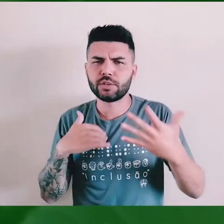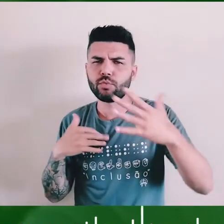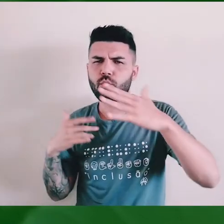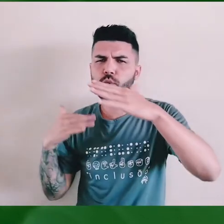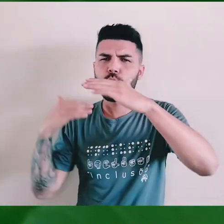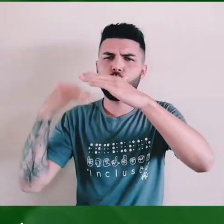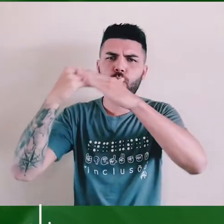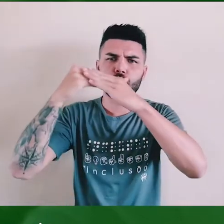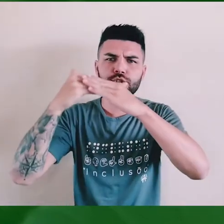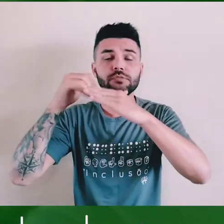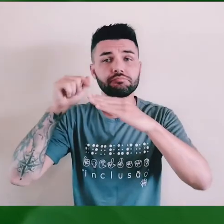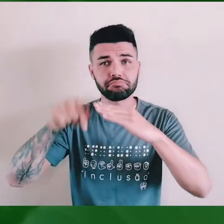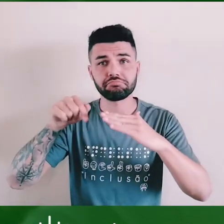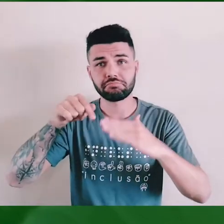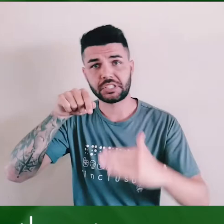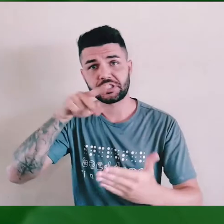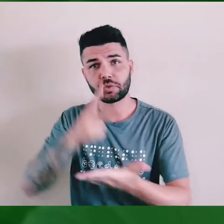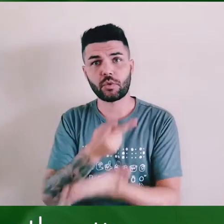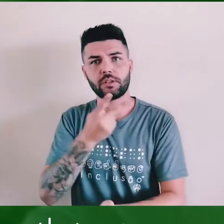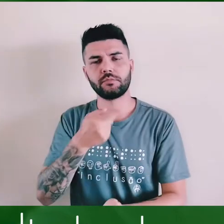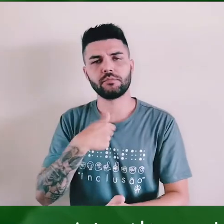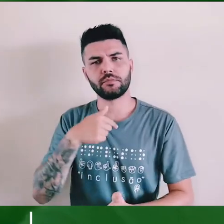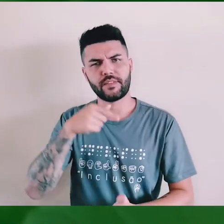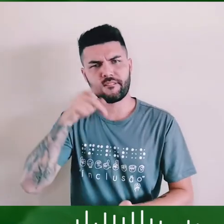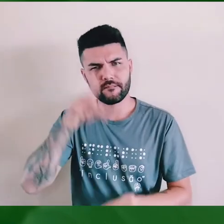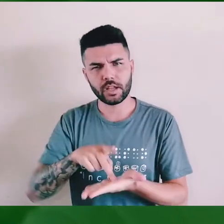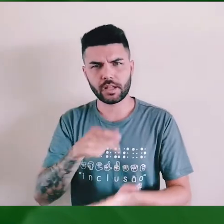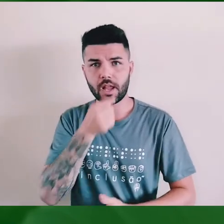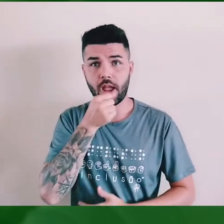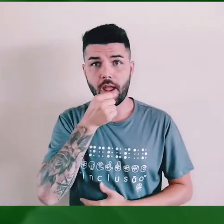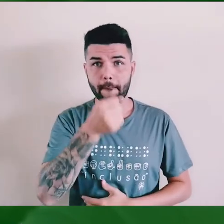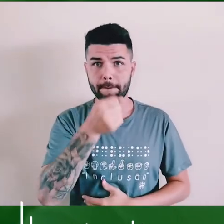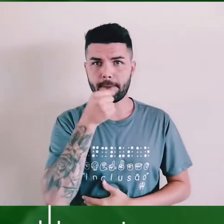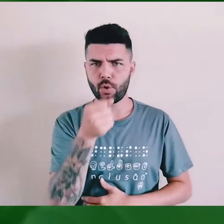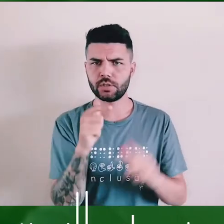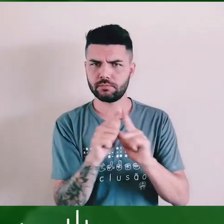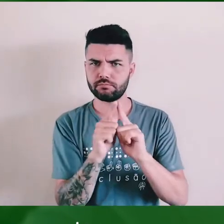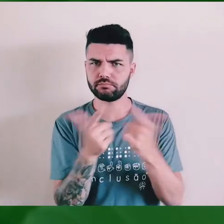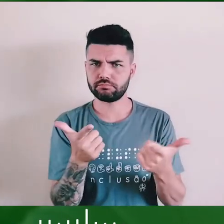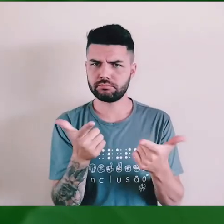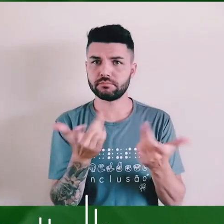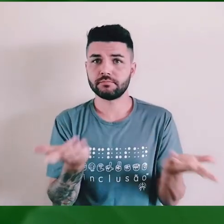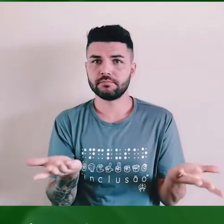o mais rápido possível nessa situação de ser um repórter de fato. E o que era a